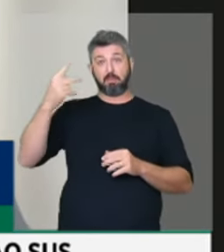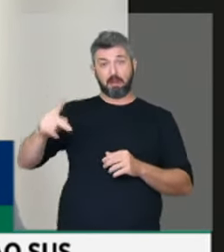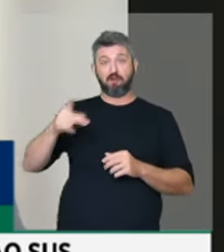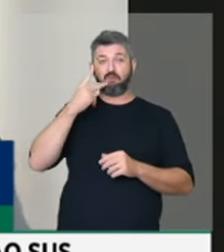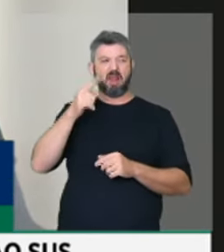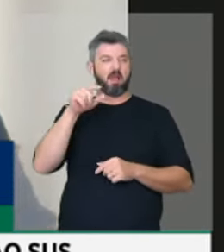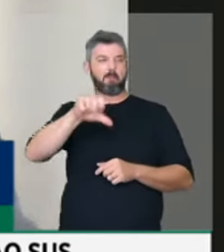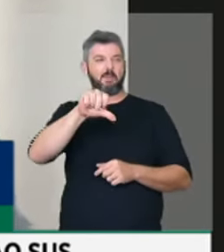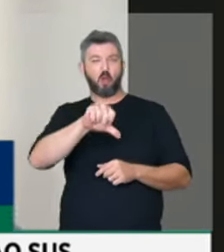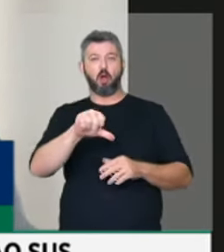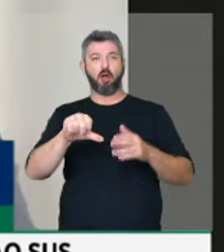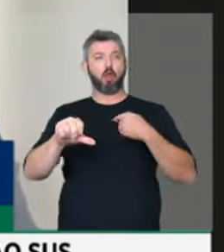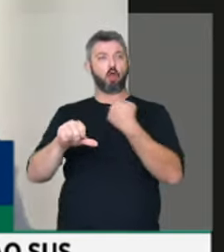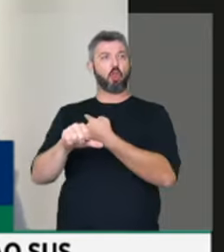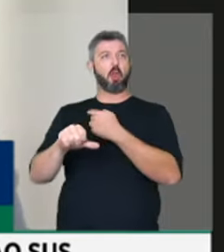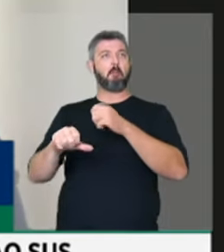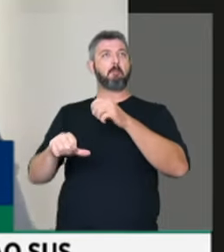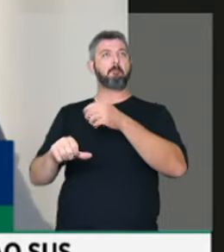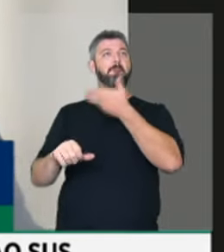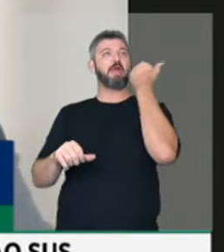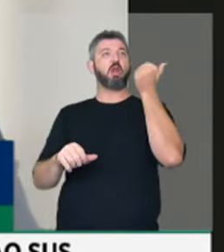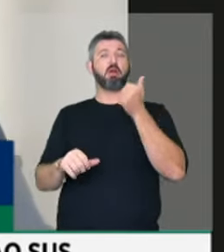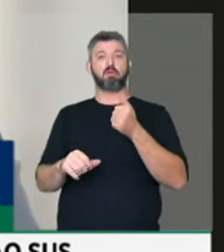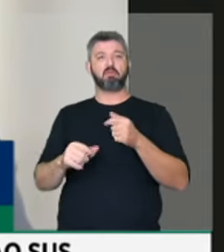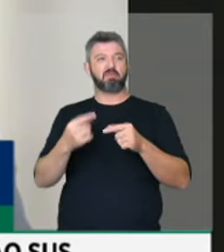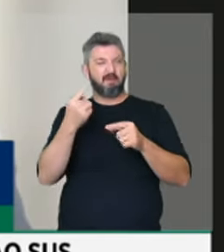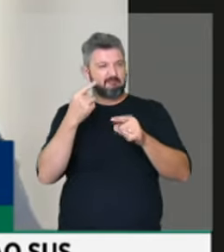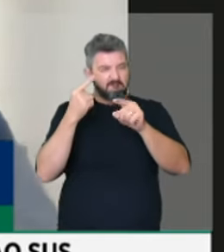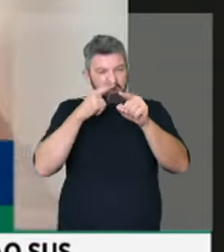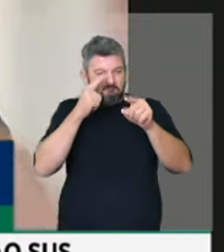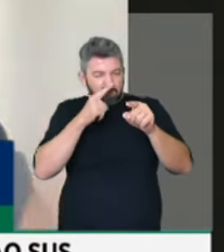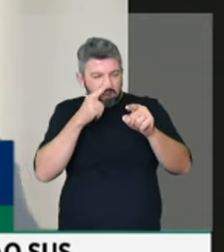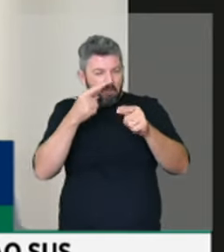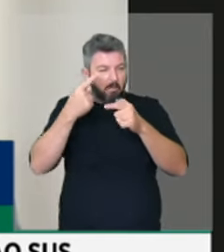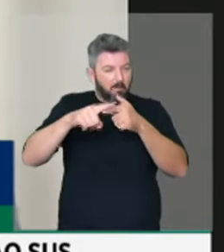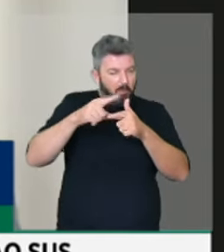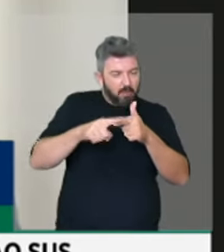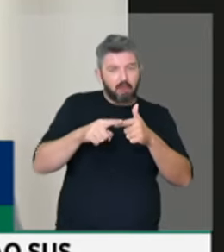VÃO ACHAR UM DEFEITO, UM PROBLEMA E CULPADO, ESTÁ NA HORA DA GENTE ASSUMIR A NOSSA